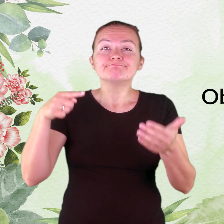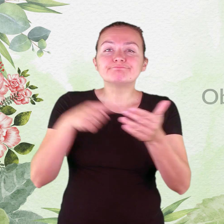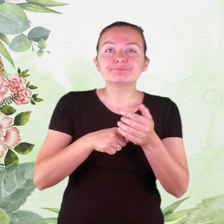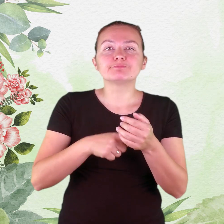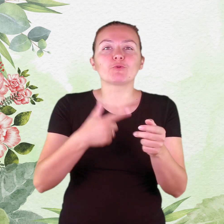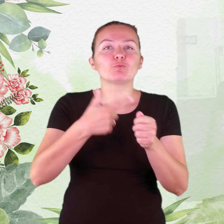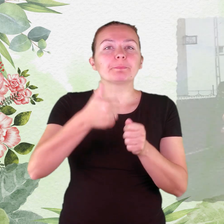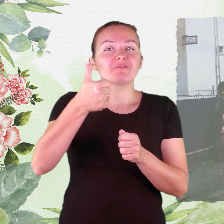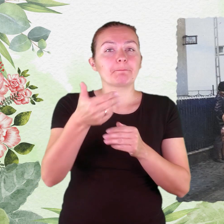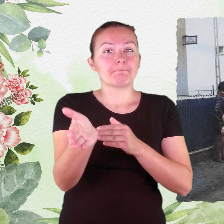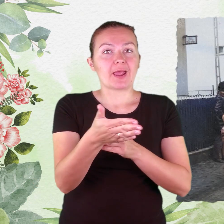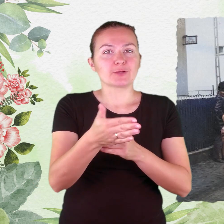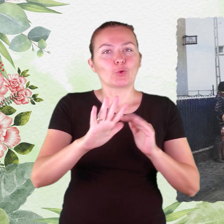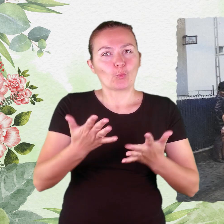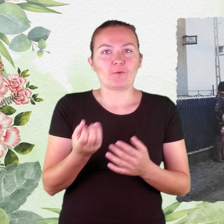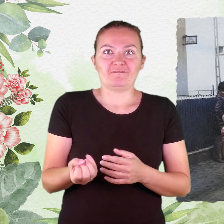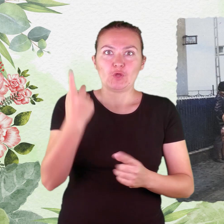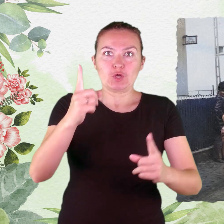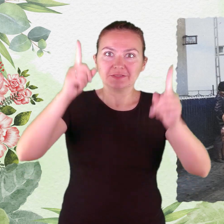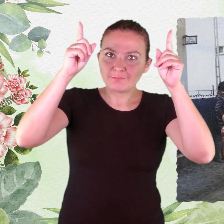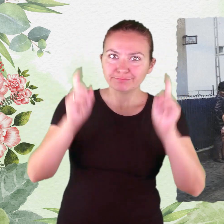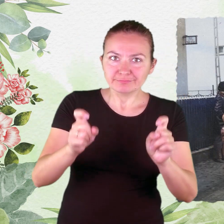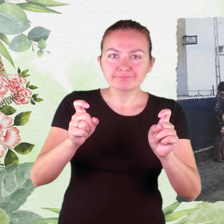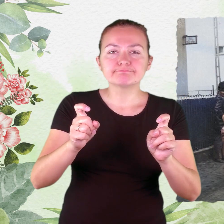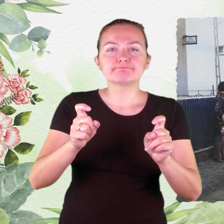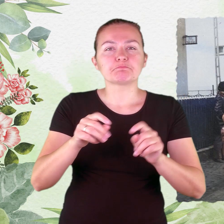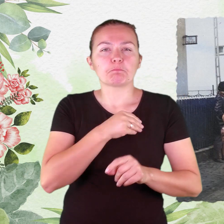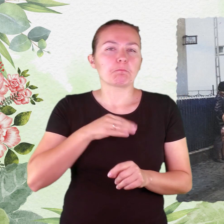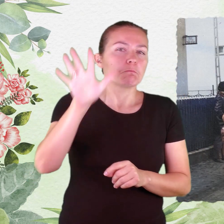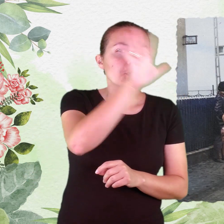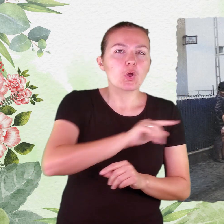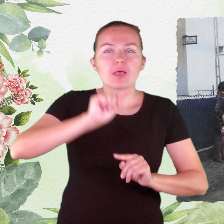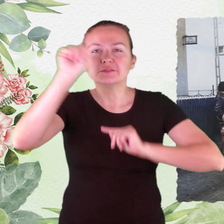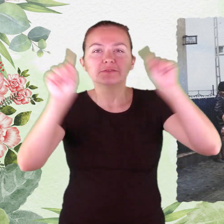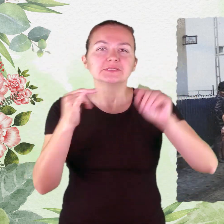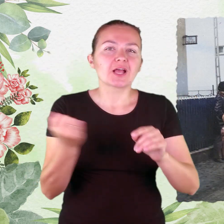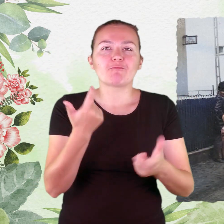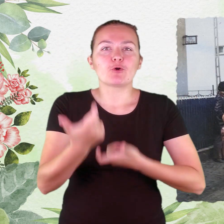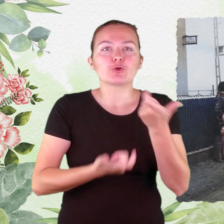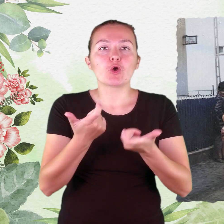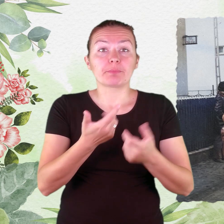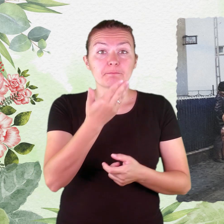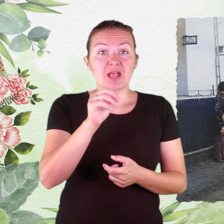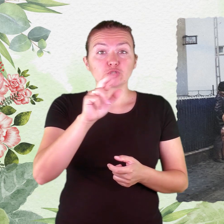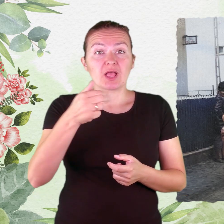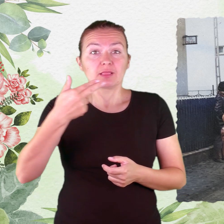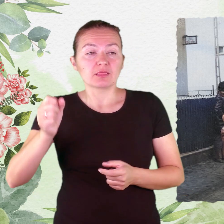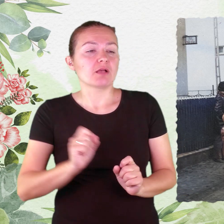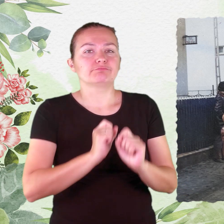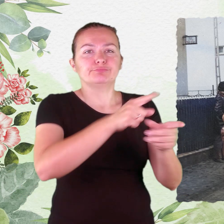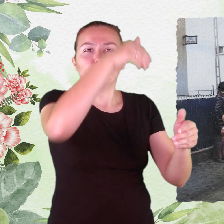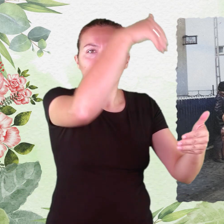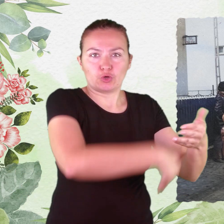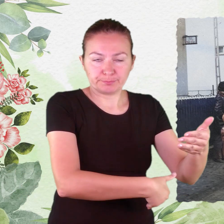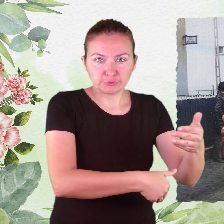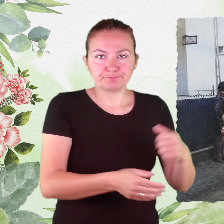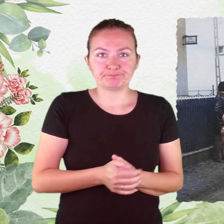Podczas kalendarzowego dnia wiosny dwudziestego pierwszego marca, w wielu miejscach w Polsce odbywał się obrzęd topienia Marzanny.